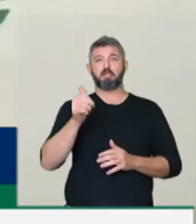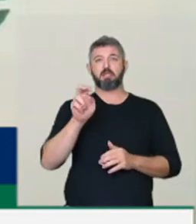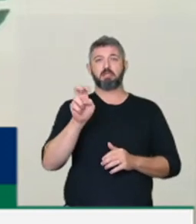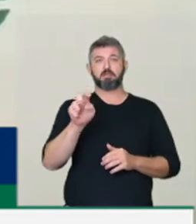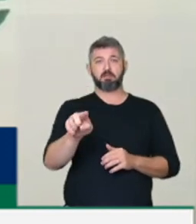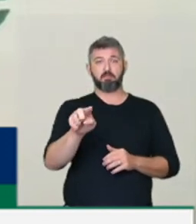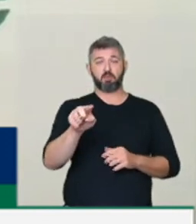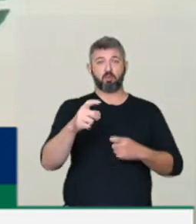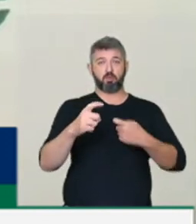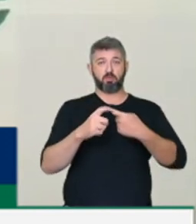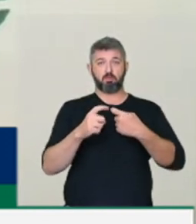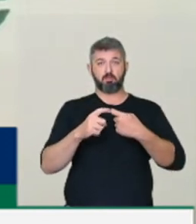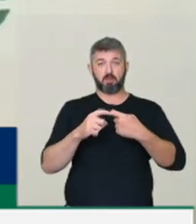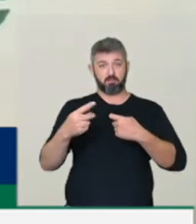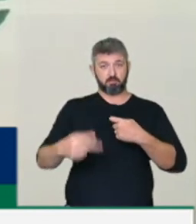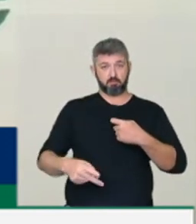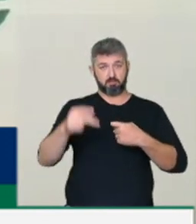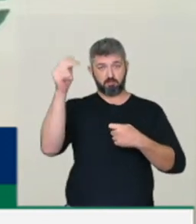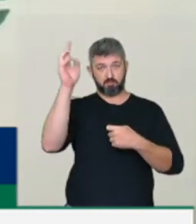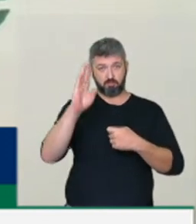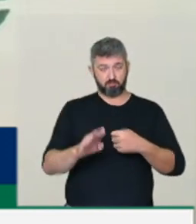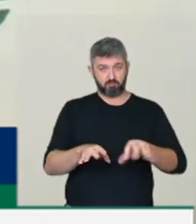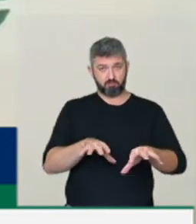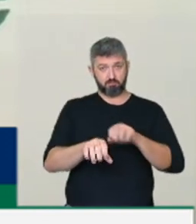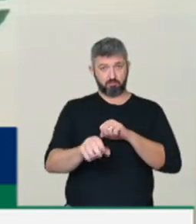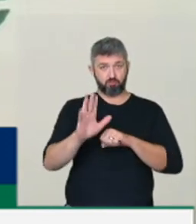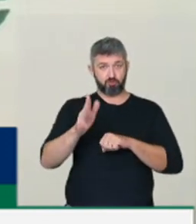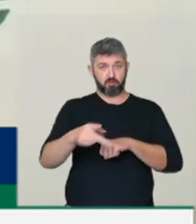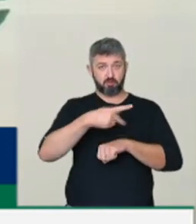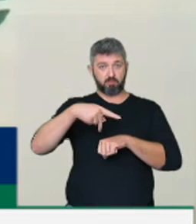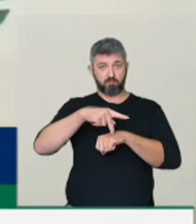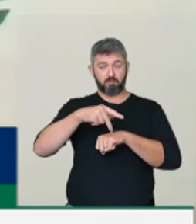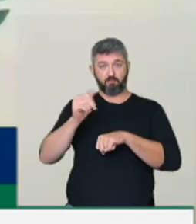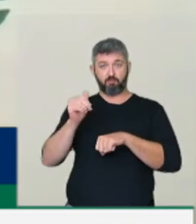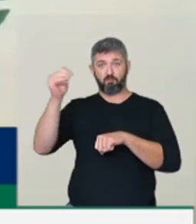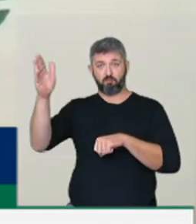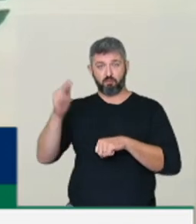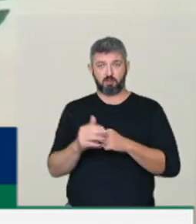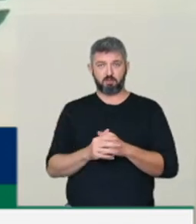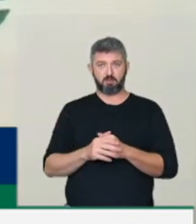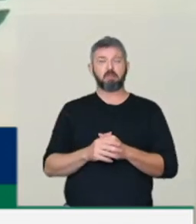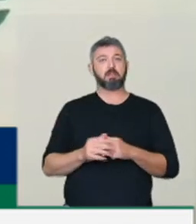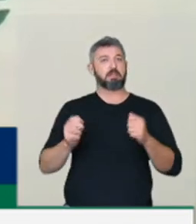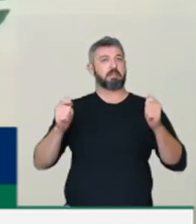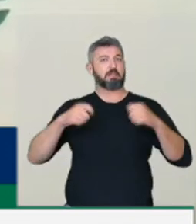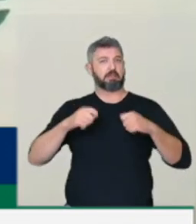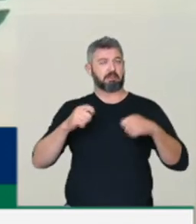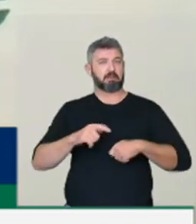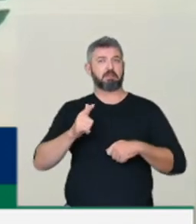QUE NÓS TEMOS AÍ MAIS DE 15 MIL MÉDICOS BRASILEIROS FORMADOS NO EXTERIOR. QUE TÊM CONDIÇÕES SIM DE UMA FORMA